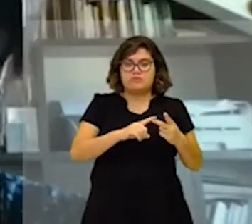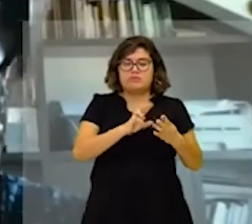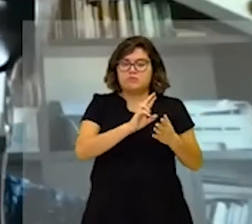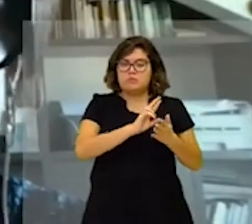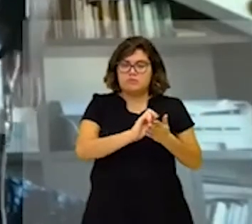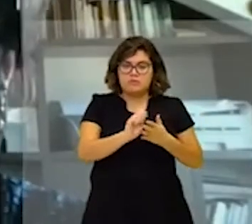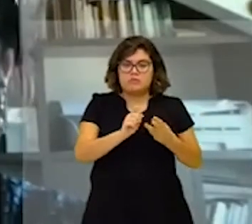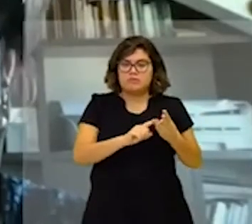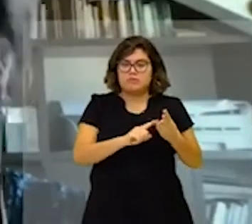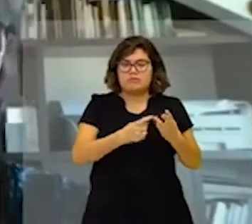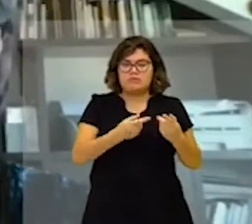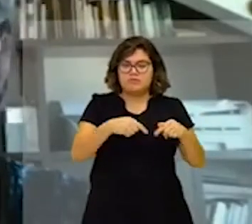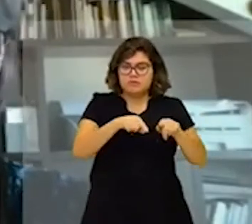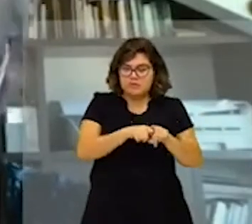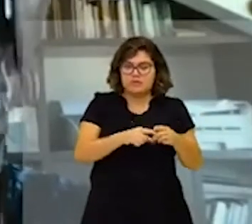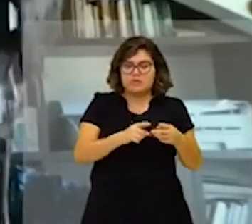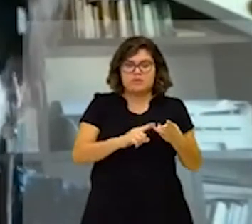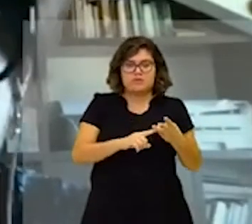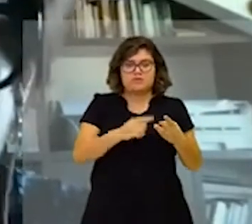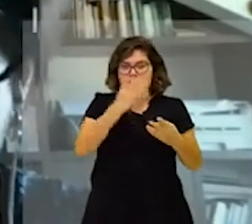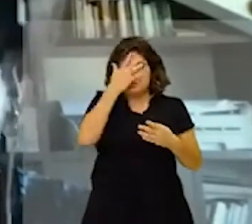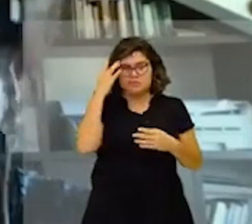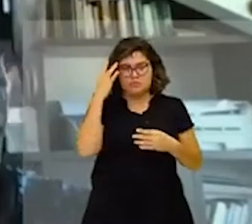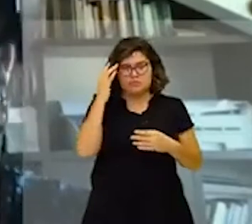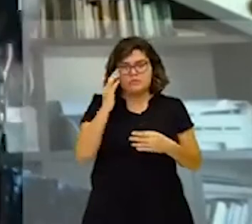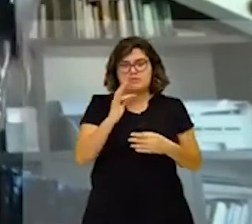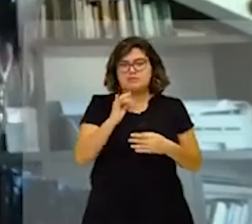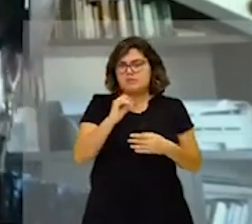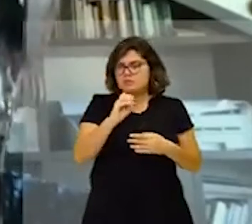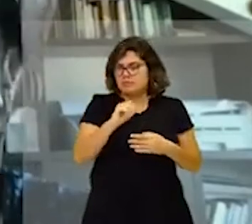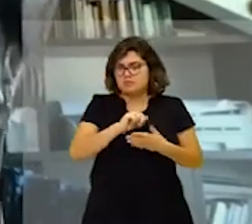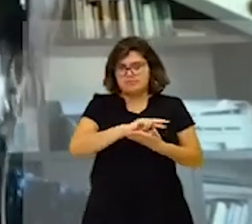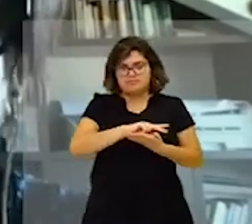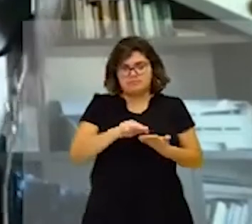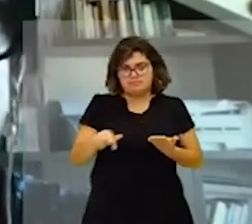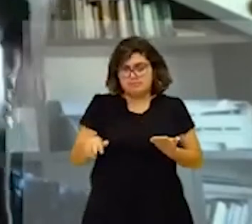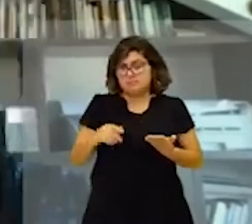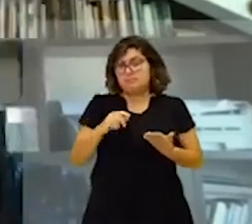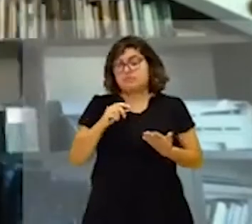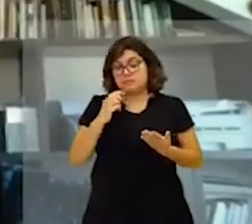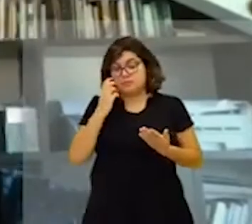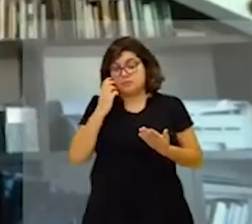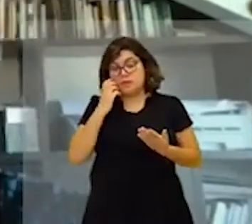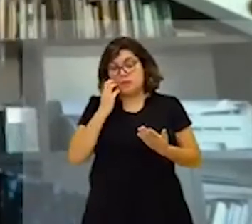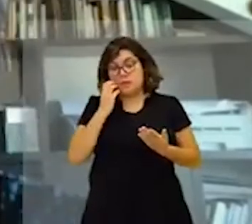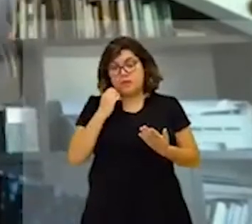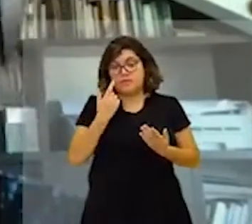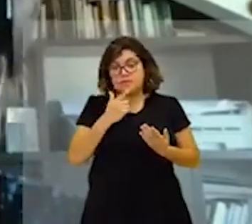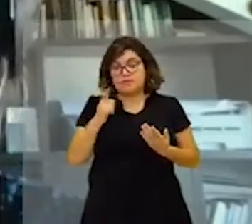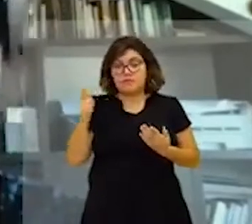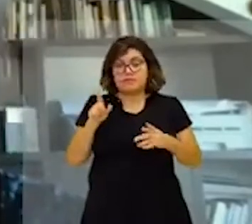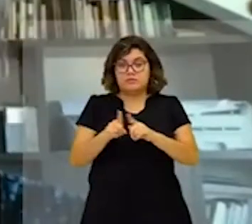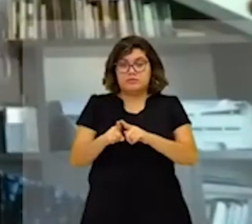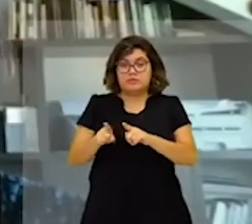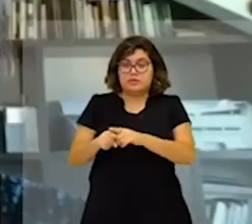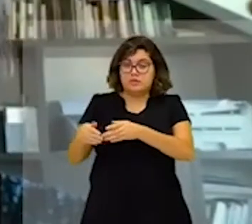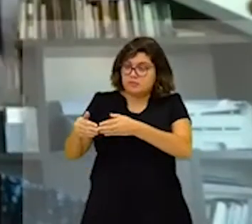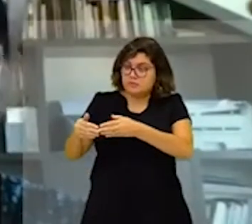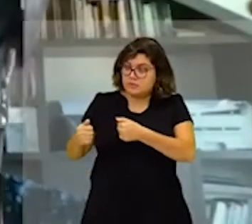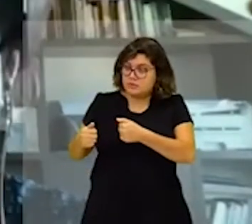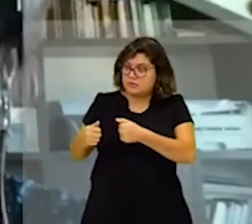pessoas físicas e o autofinanciamento no caso as eleições e de outro a semana o recurso é